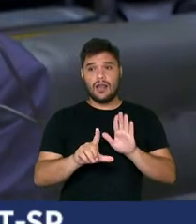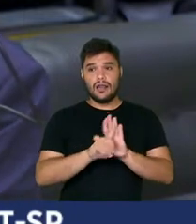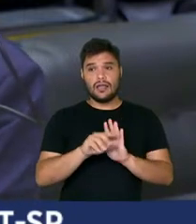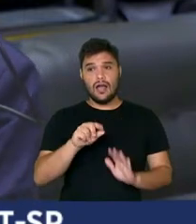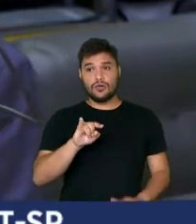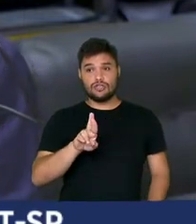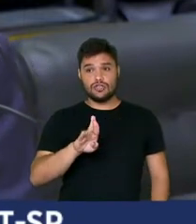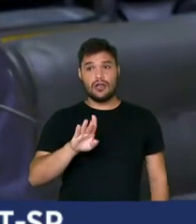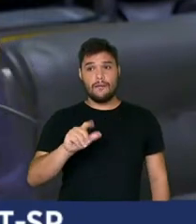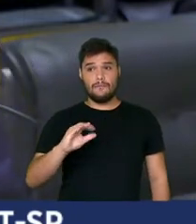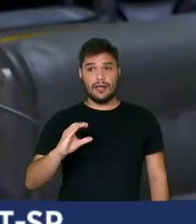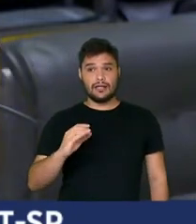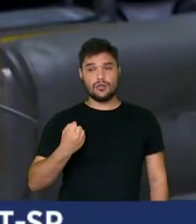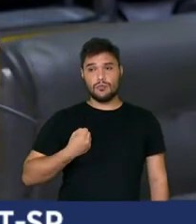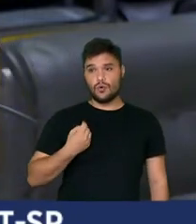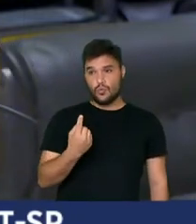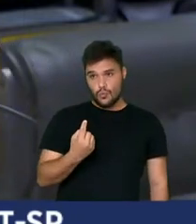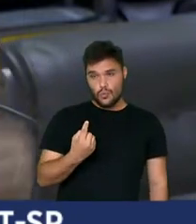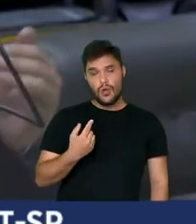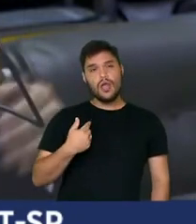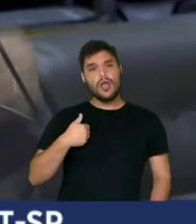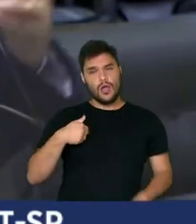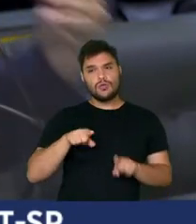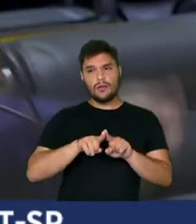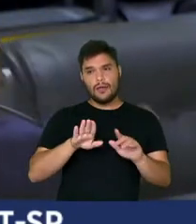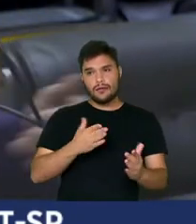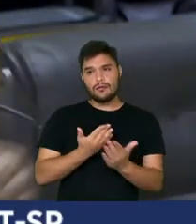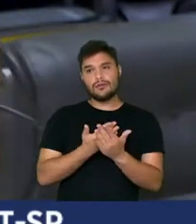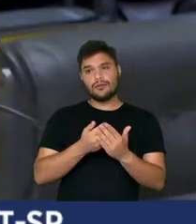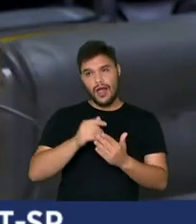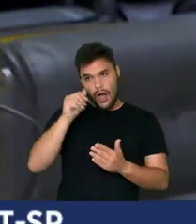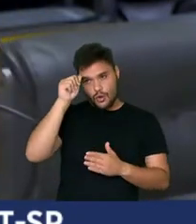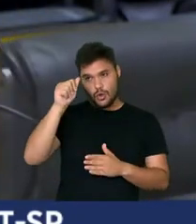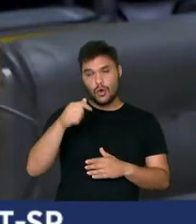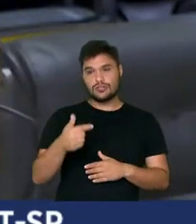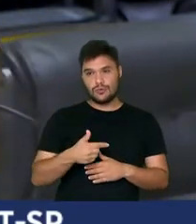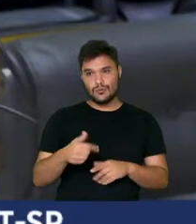A RETIRADA DE PAUTA E QUERO DAR PARABÉNS A DEPUTADA